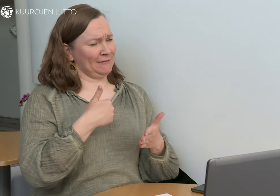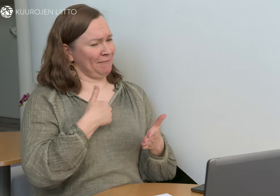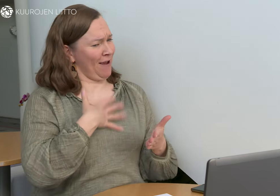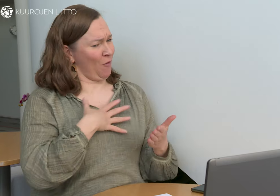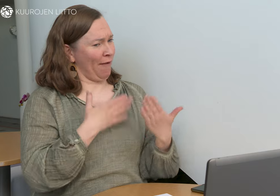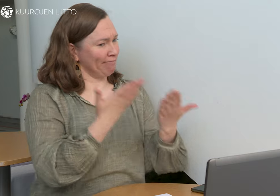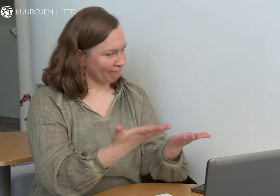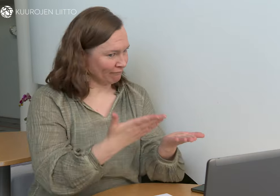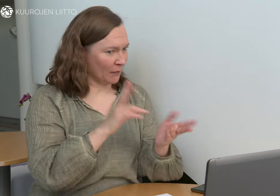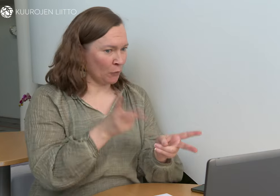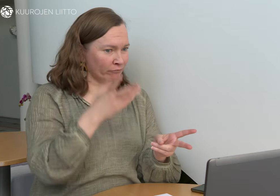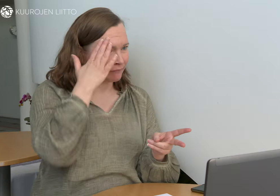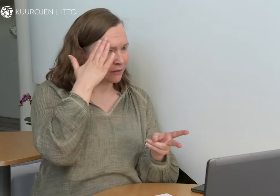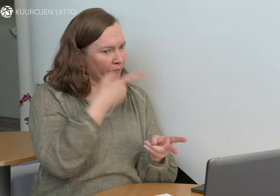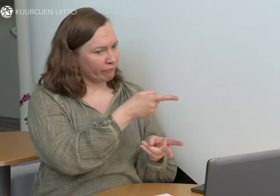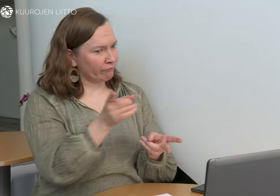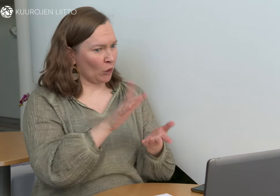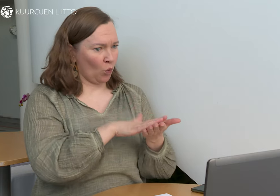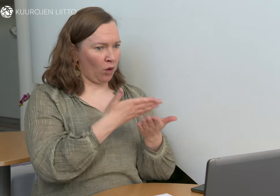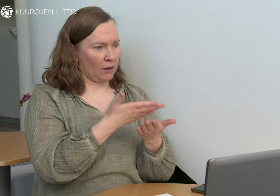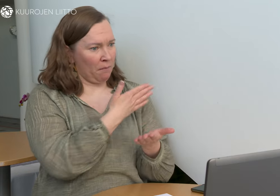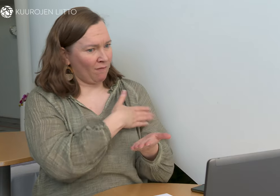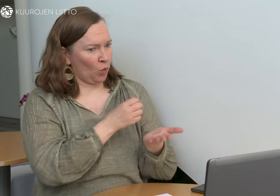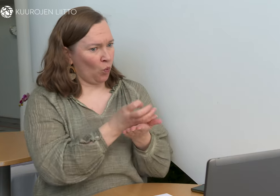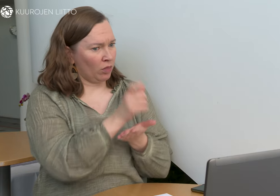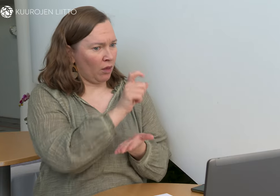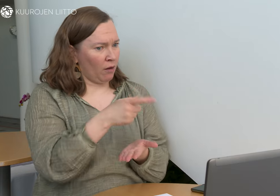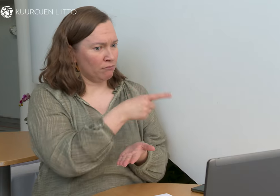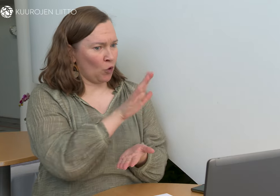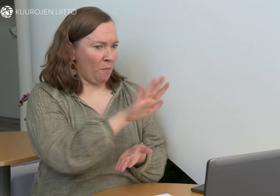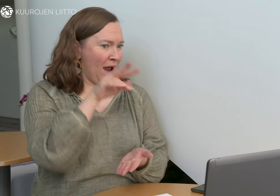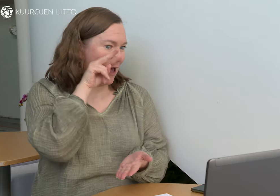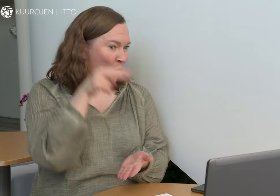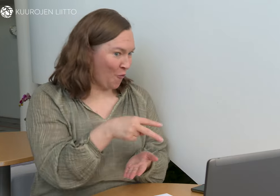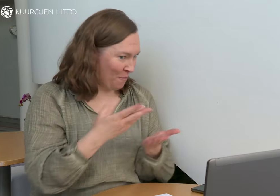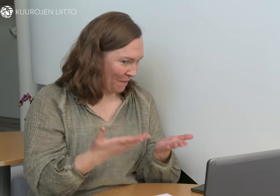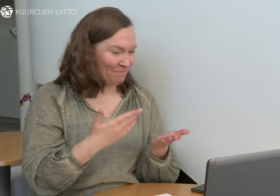haluamme tietää tulkkauspalveluiden tuottajien näkökulman asiaan, -